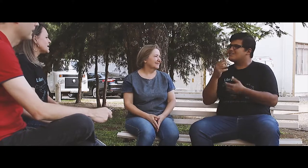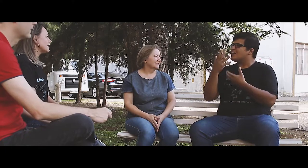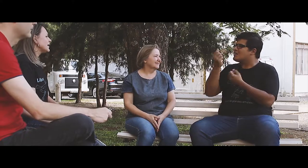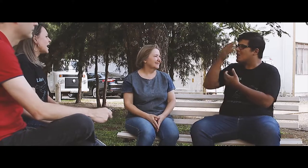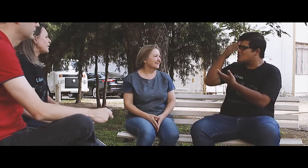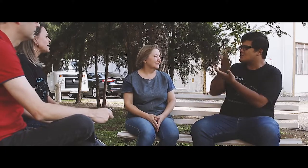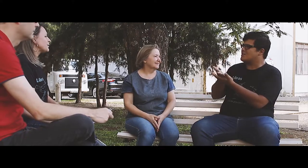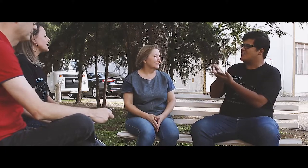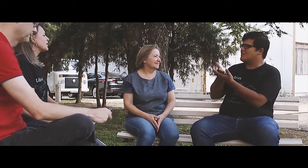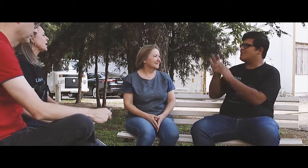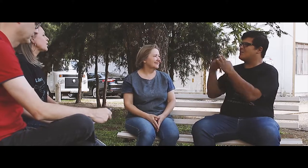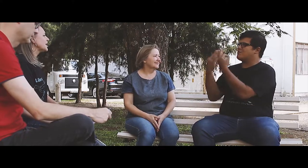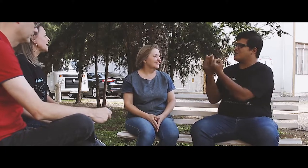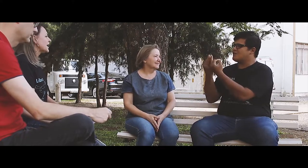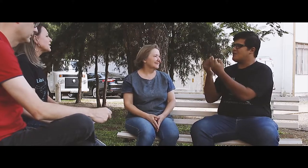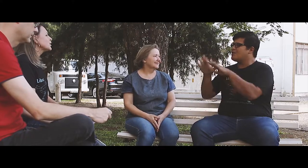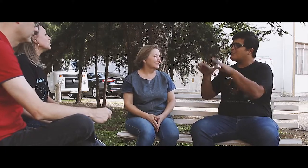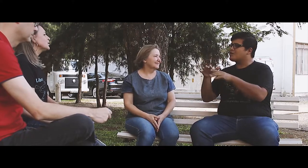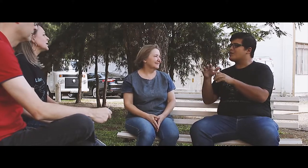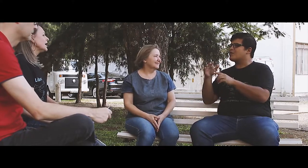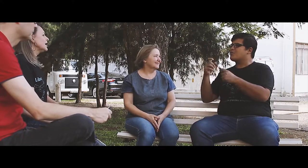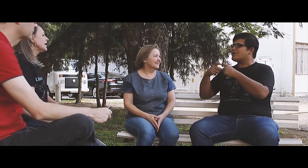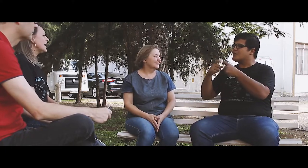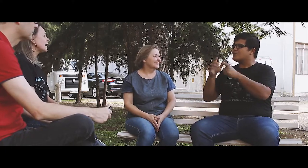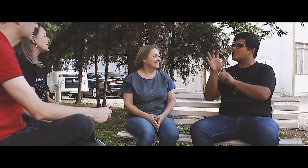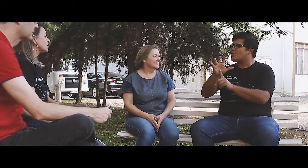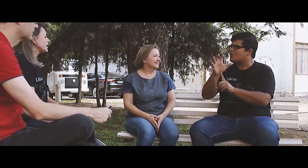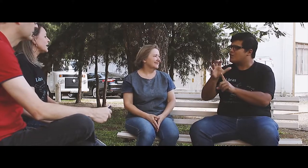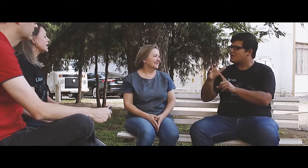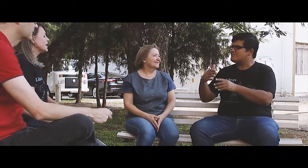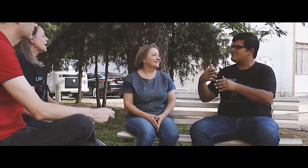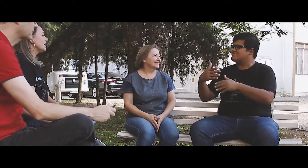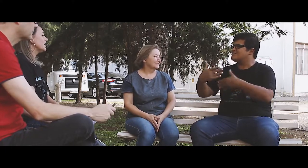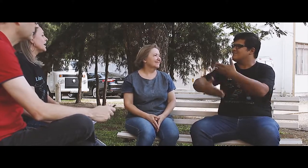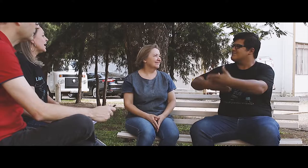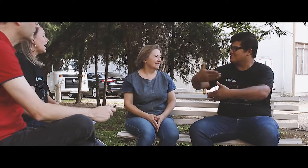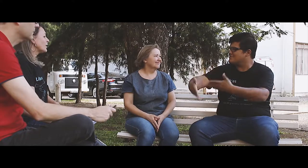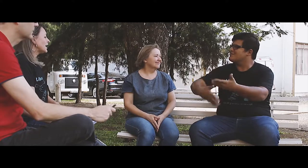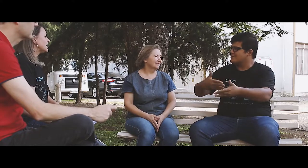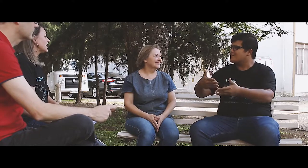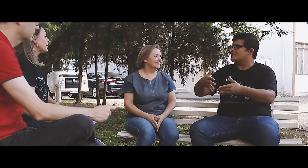aceitar a participação da comunidade surda, nem acredita que a oralidade é